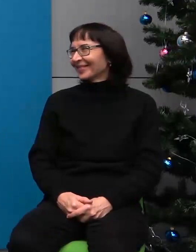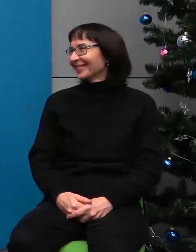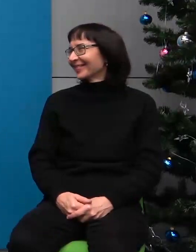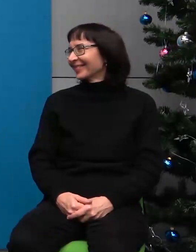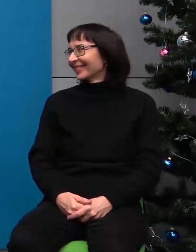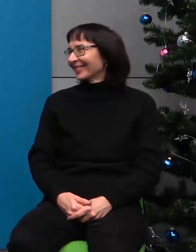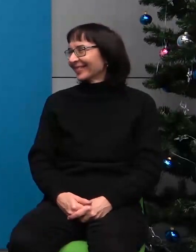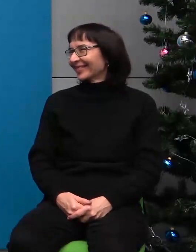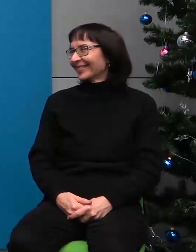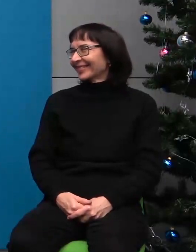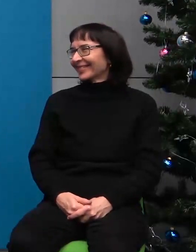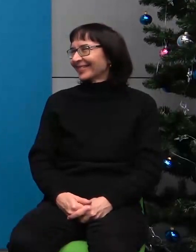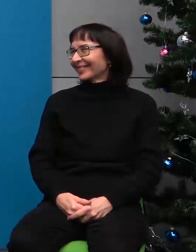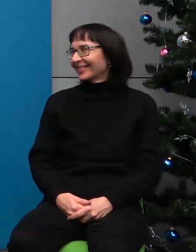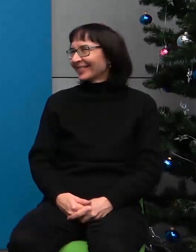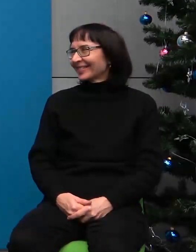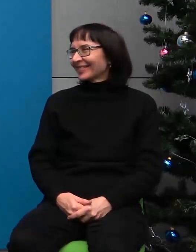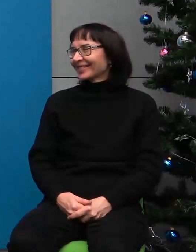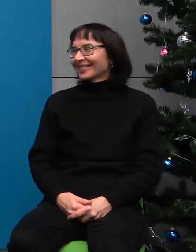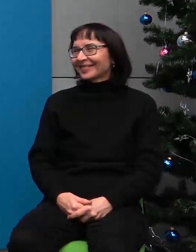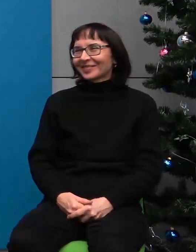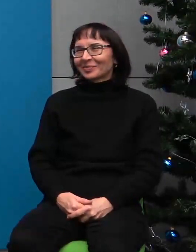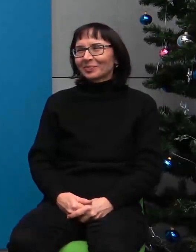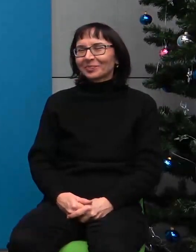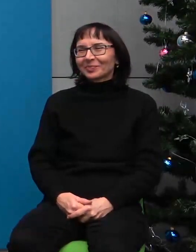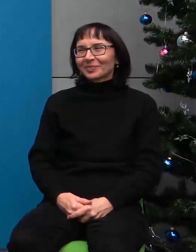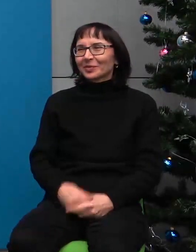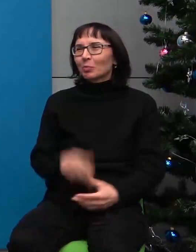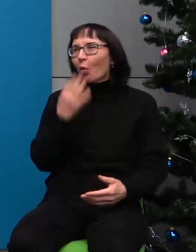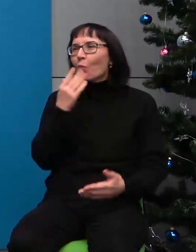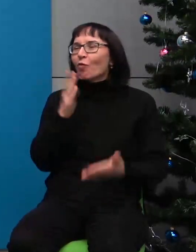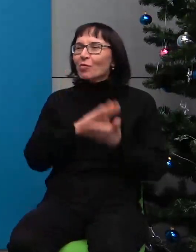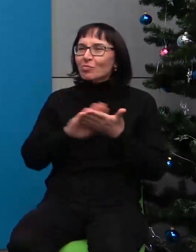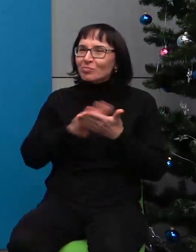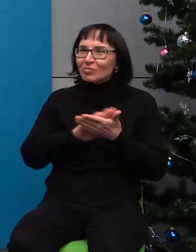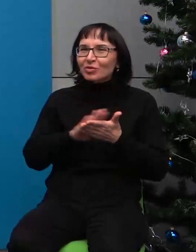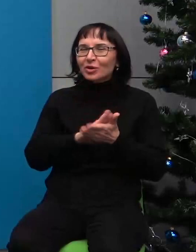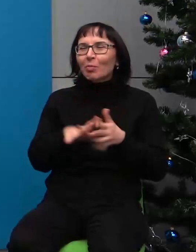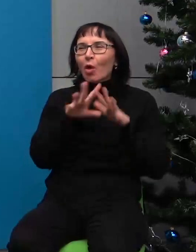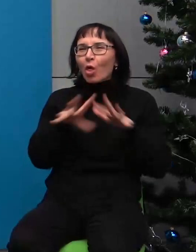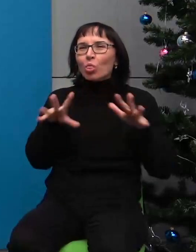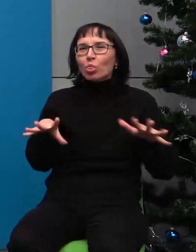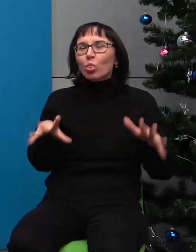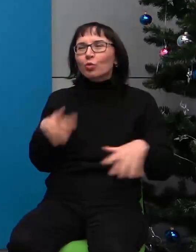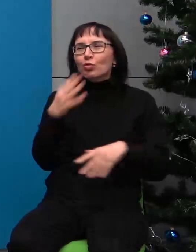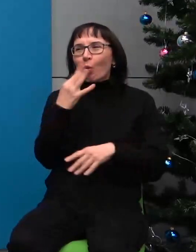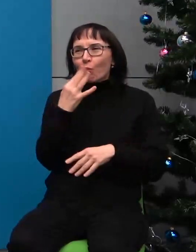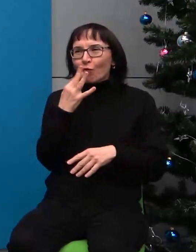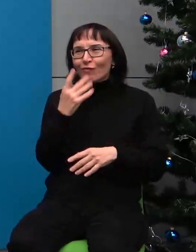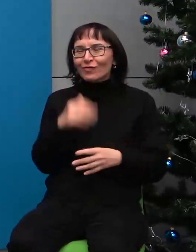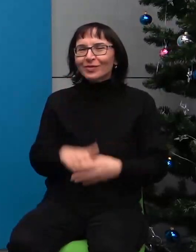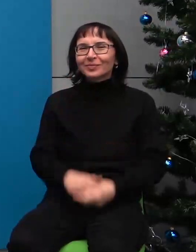Nie, ale... Bardzo prosimy.